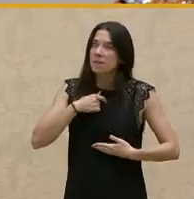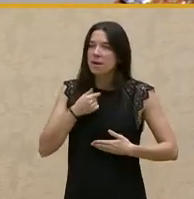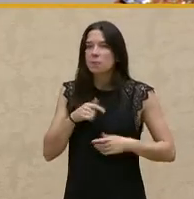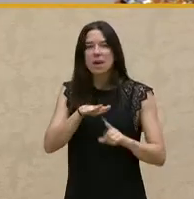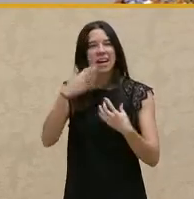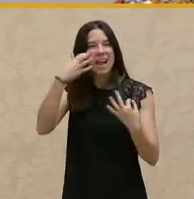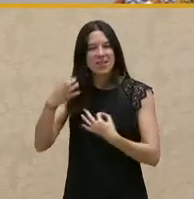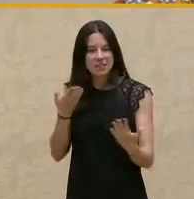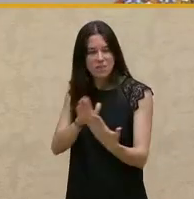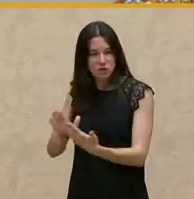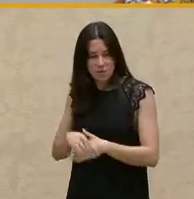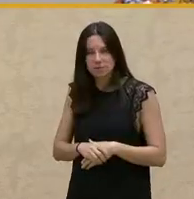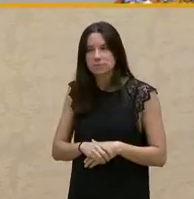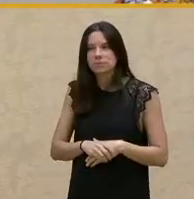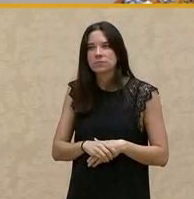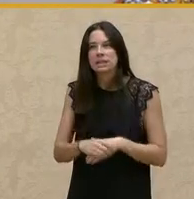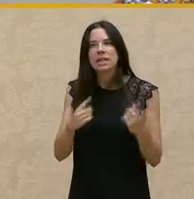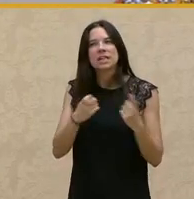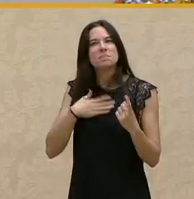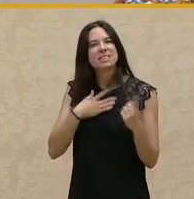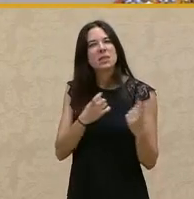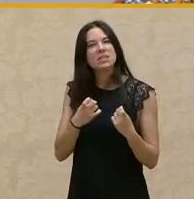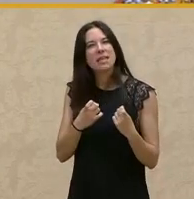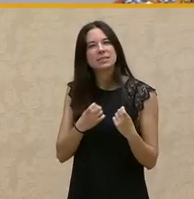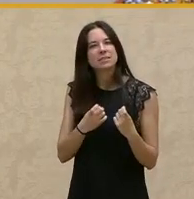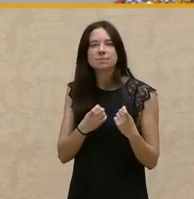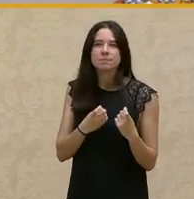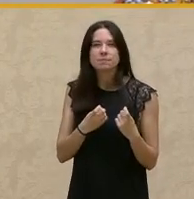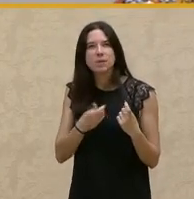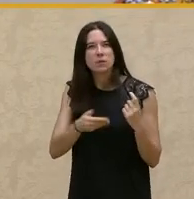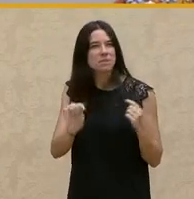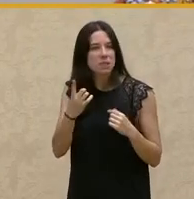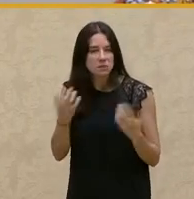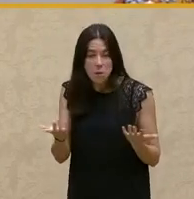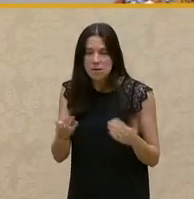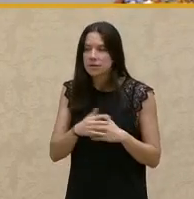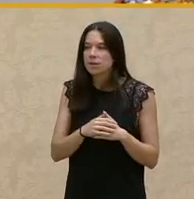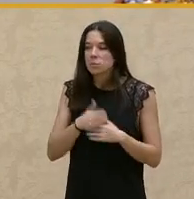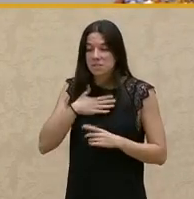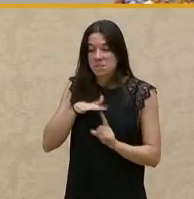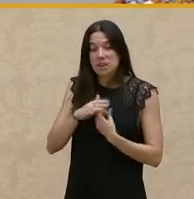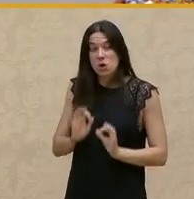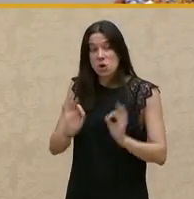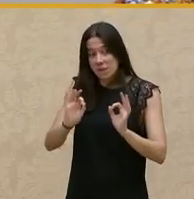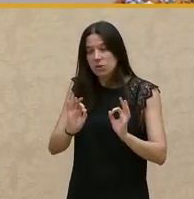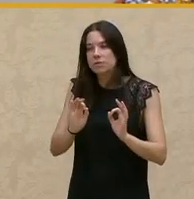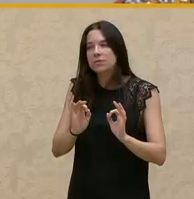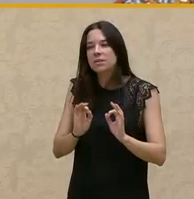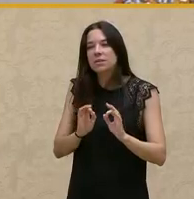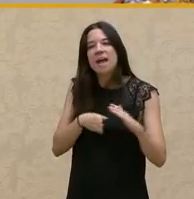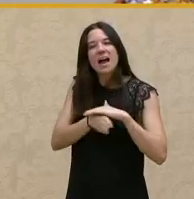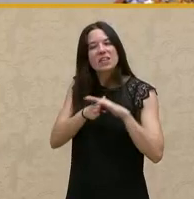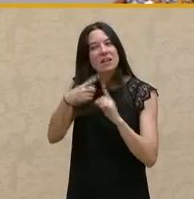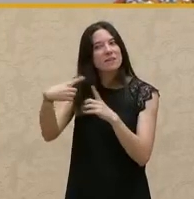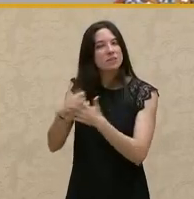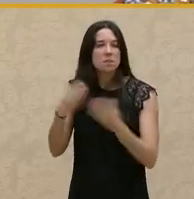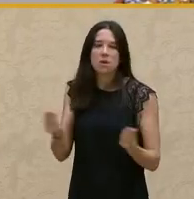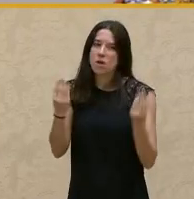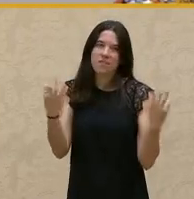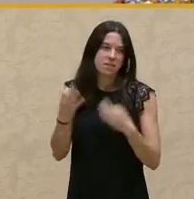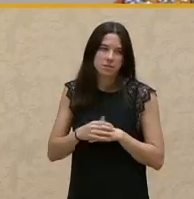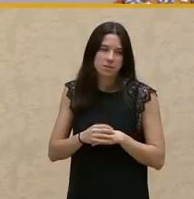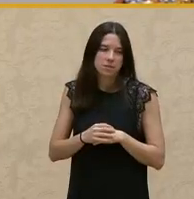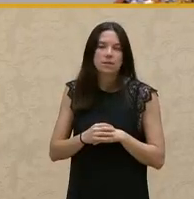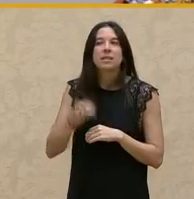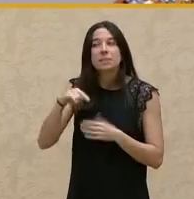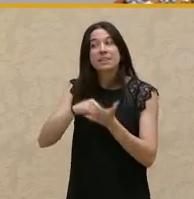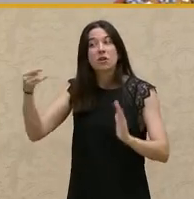Como necesidad sentida mejorar la accesibilidad a todos los niveles y el acceso a las tecnologías.